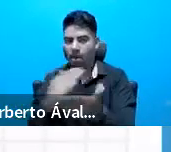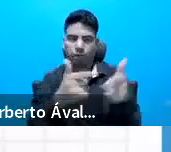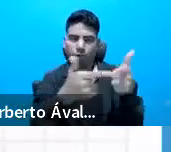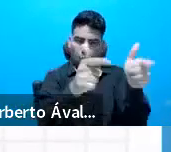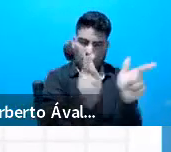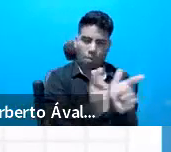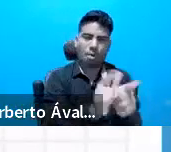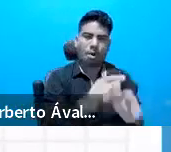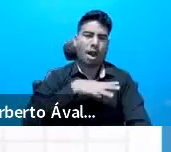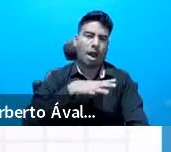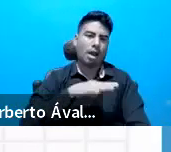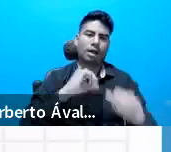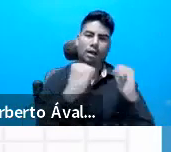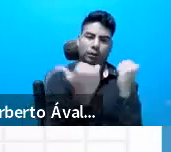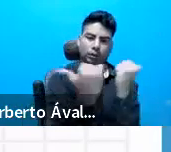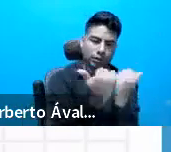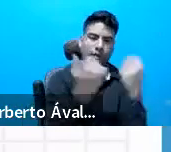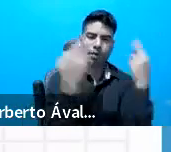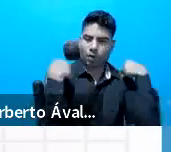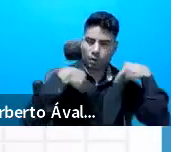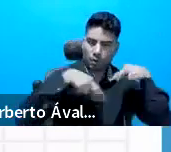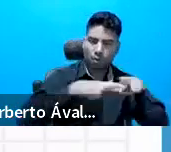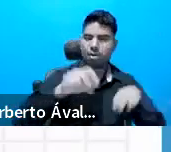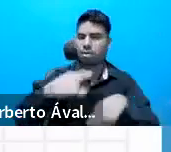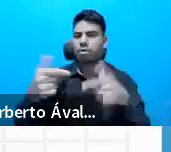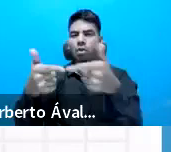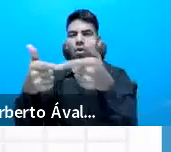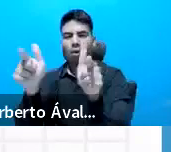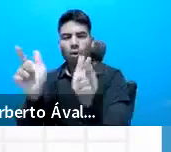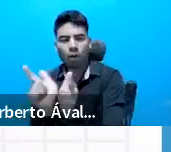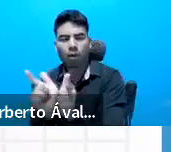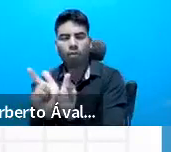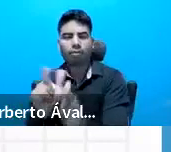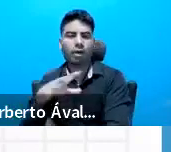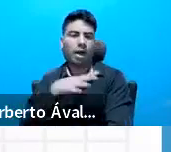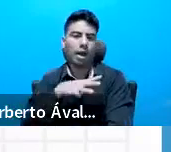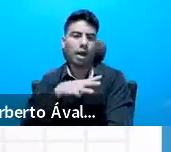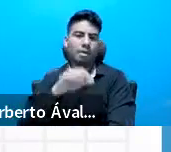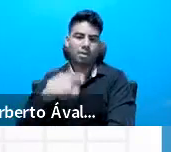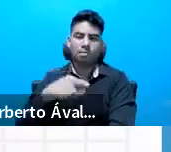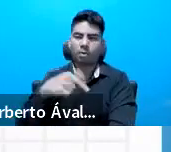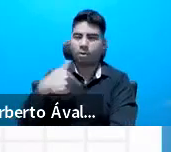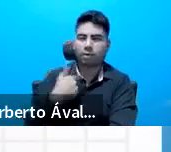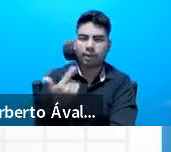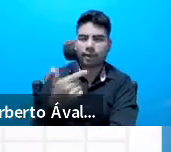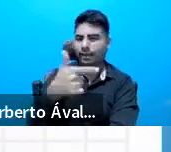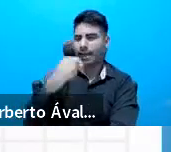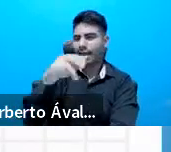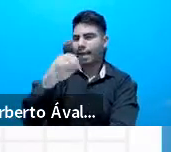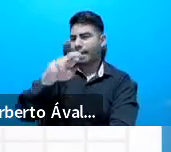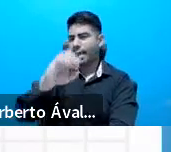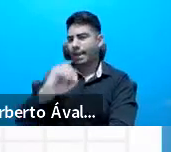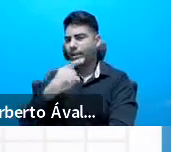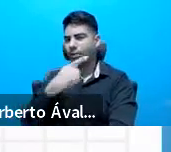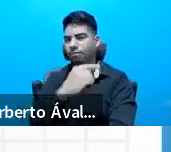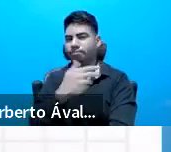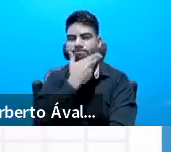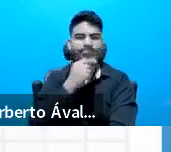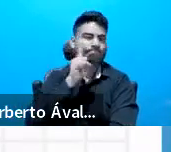los E de los grupos a los que parten las sorpresas a la sociedad n las cómplices a la Asociación Nacional de Profesores y al grupo recientemente B